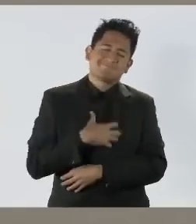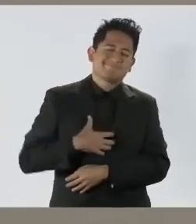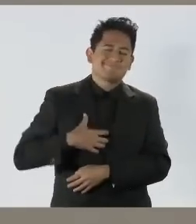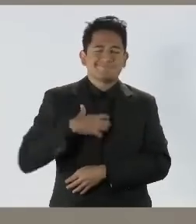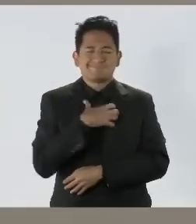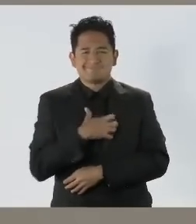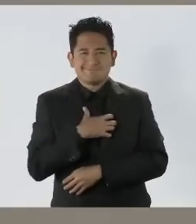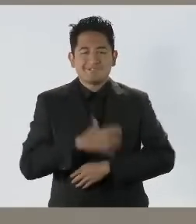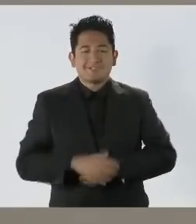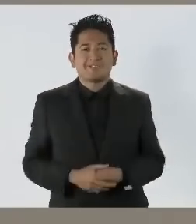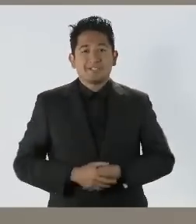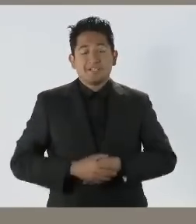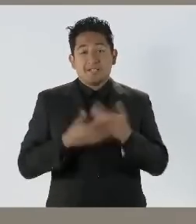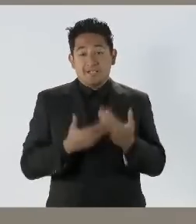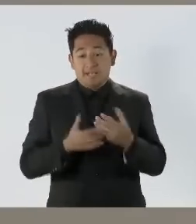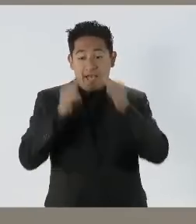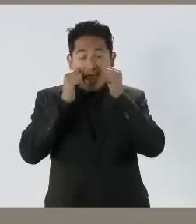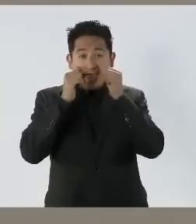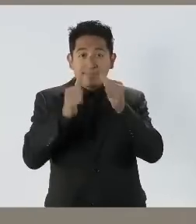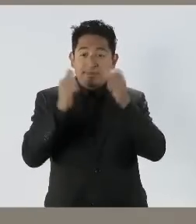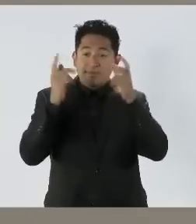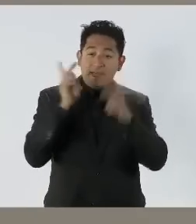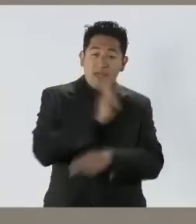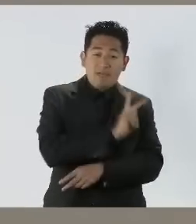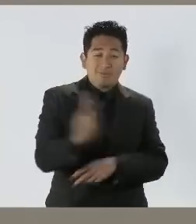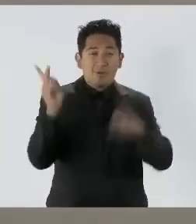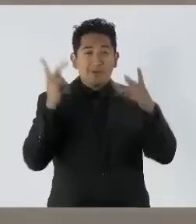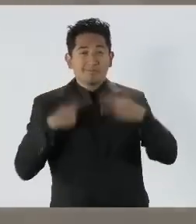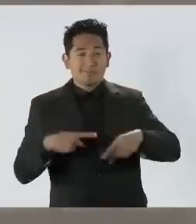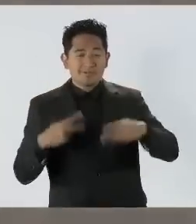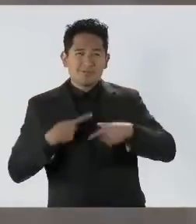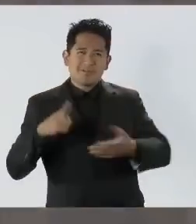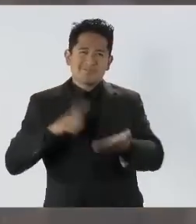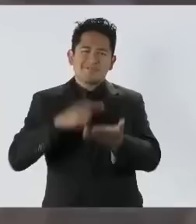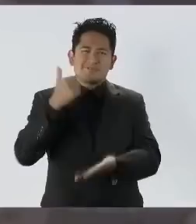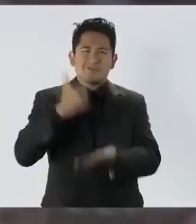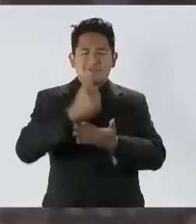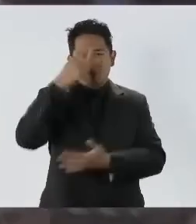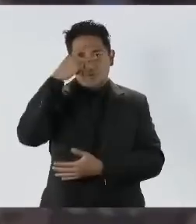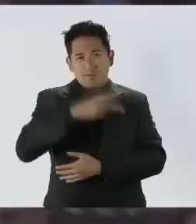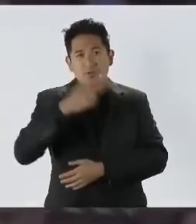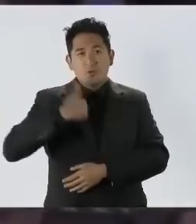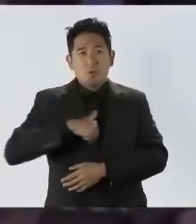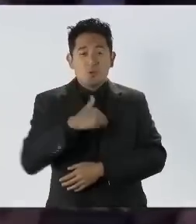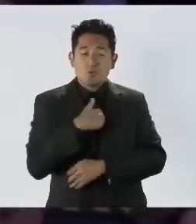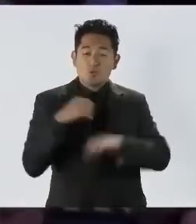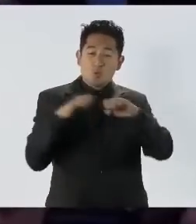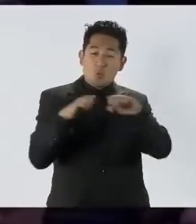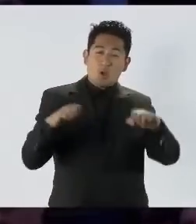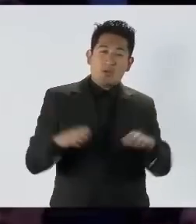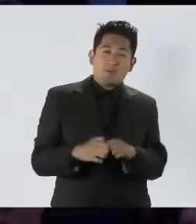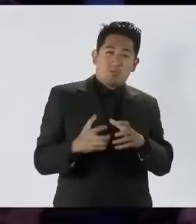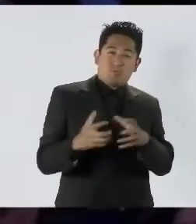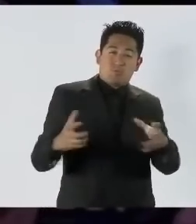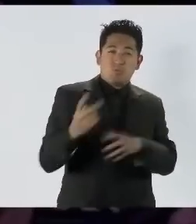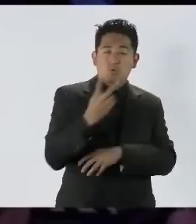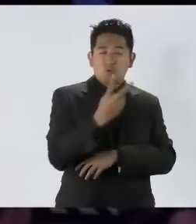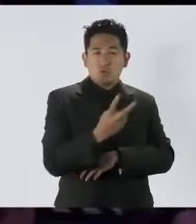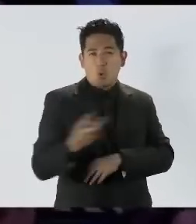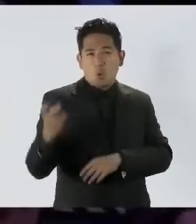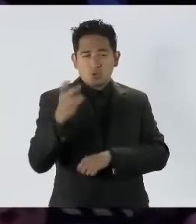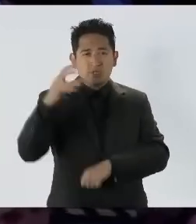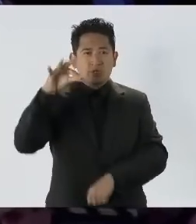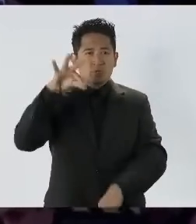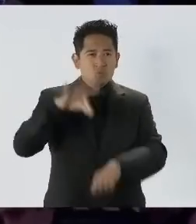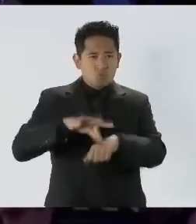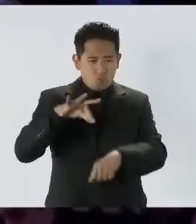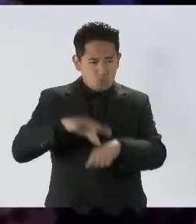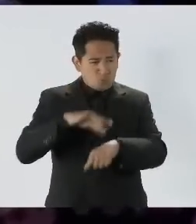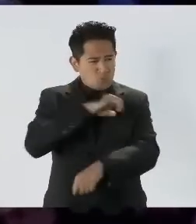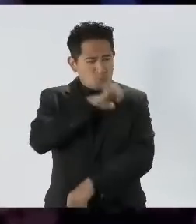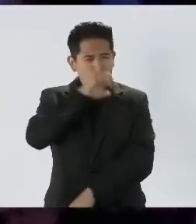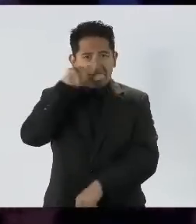toda la ciudad y tendremos un equipo muy grande de 200 especialistas en el tema que se encargarán de